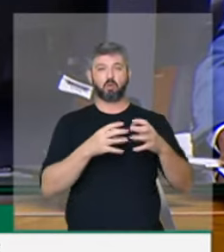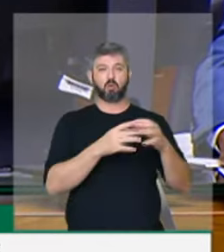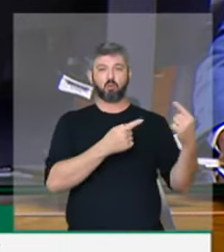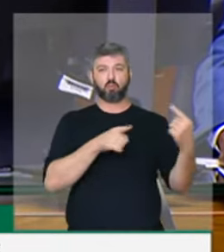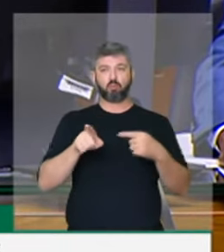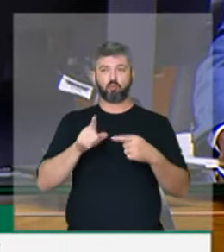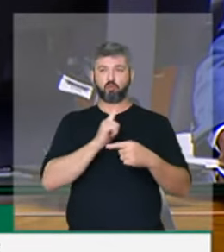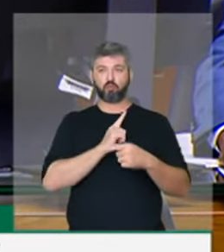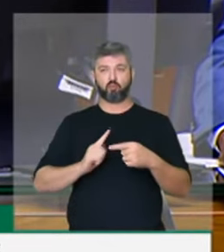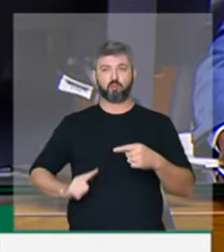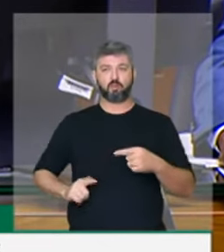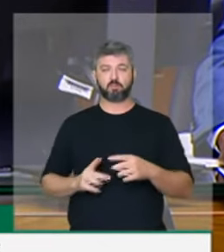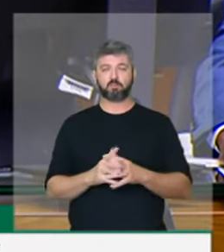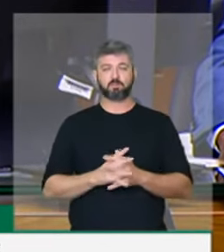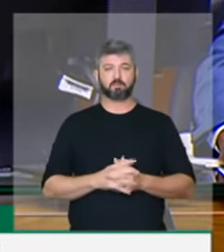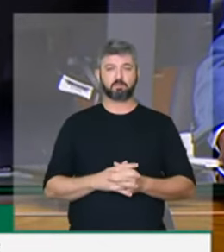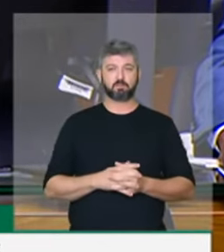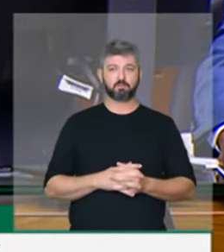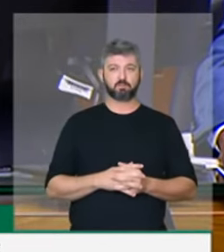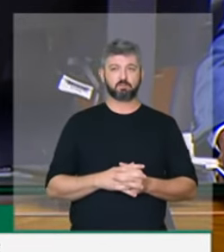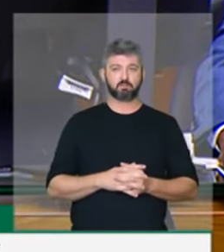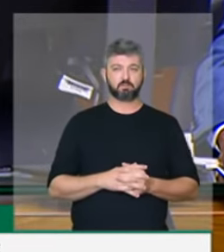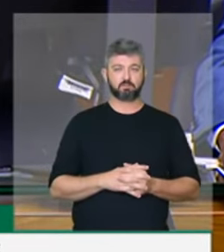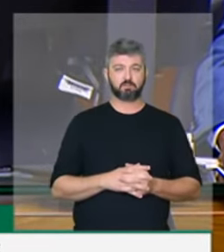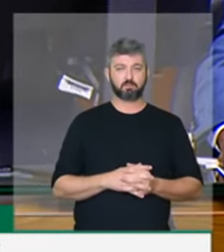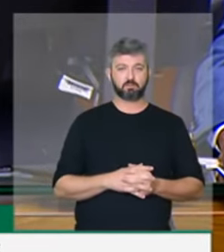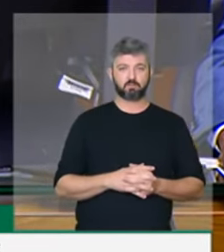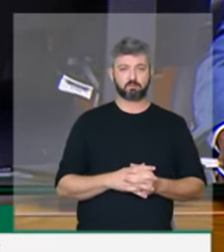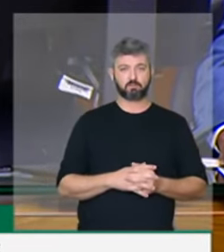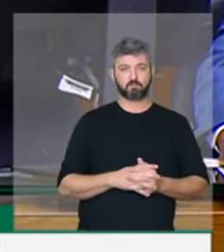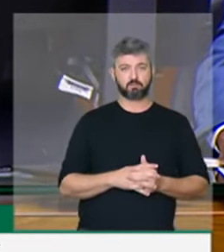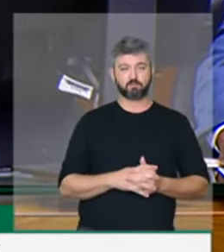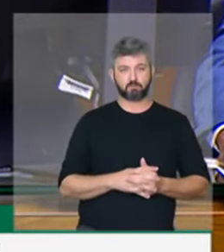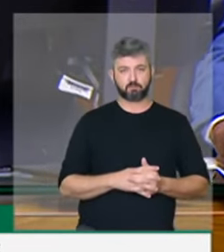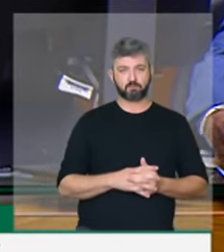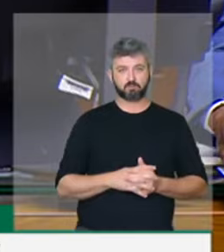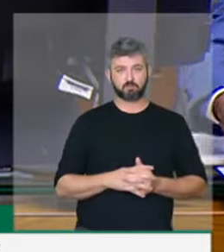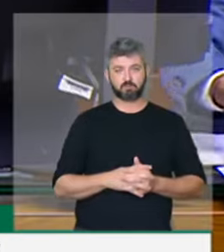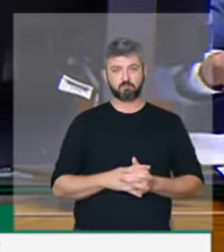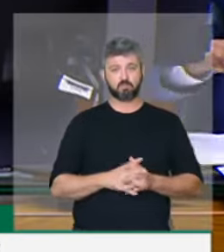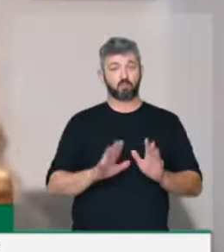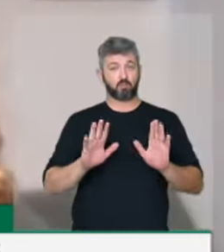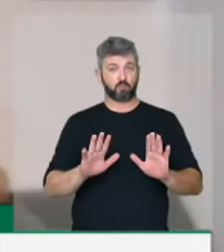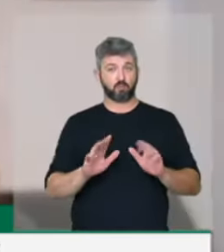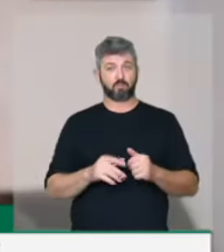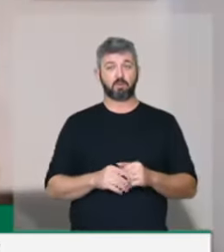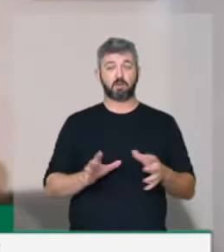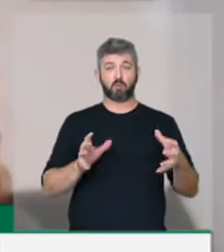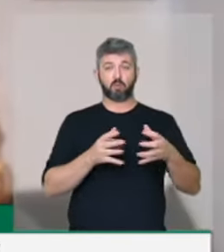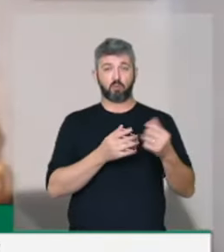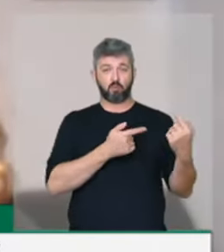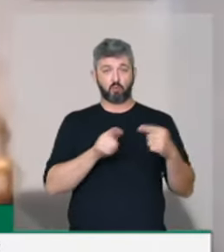ORIENTA A OPOSIÇÃO?! -- [DEPUTADA]: SENHOR PRESIDENTE, A OPOSIÇÃO SEMPRE ESTEVE CONTRA O VÍRUS. QUEM NÃO ESTAVA ERA... O PRESIDENTE DA REPÚBLICA. NÓ